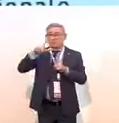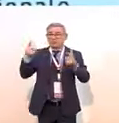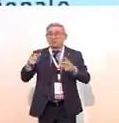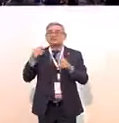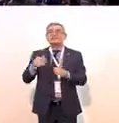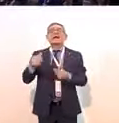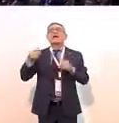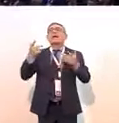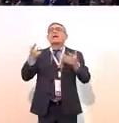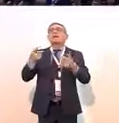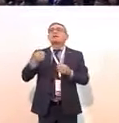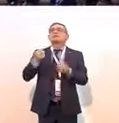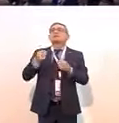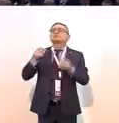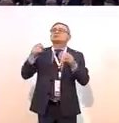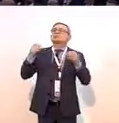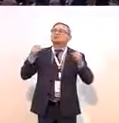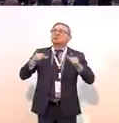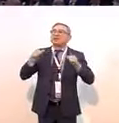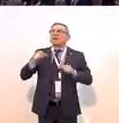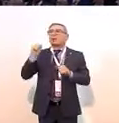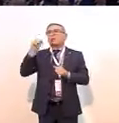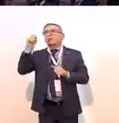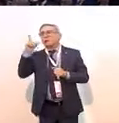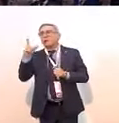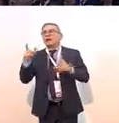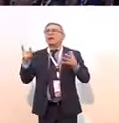culturale, ideale. In una parola, la dimensione politica.